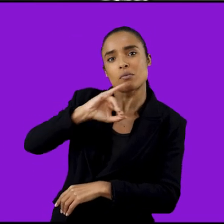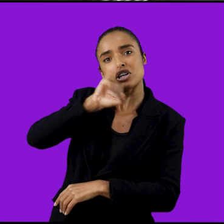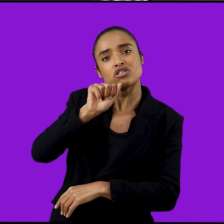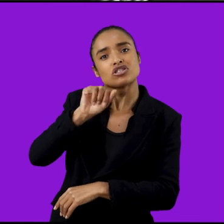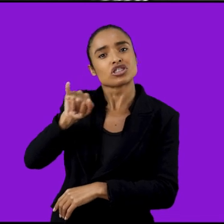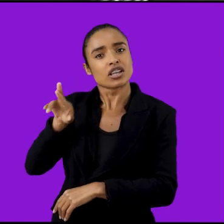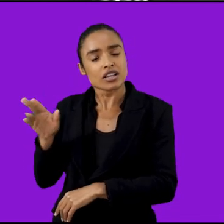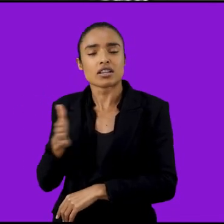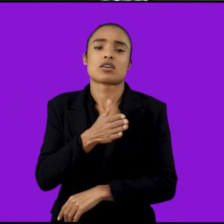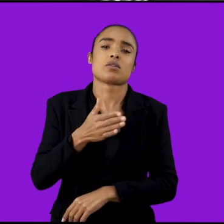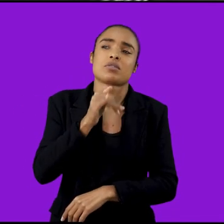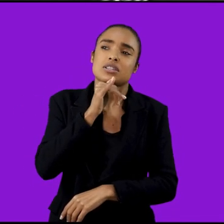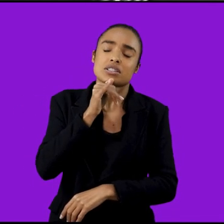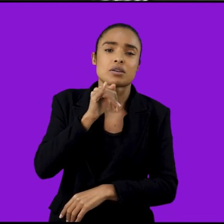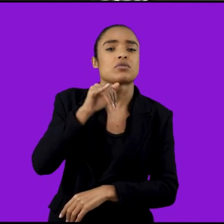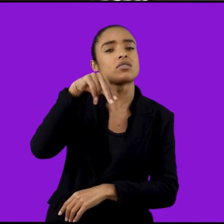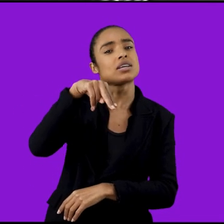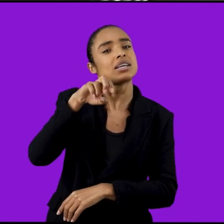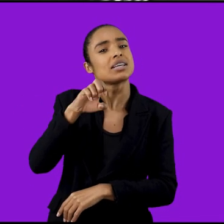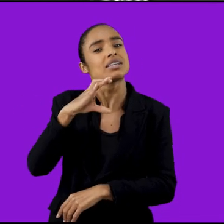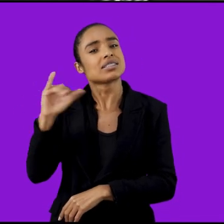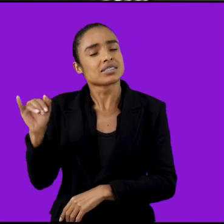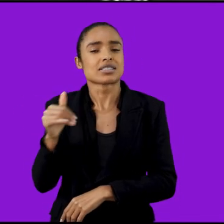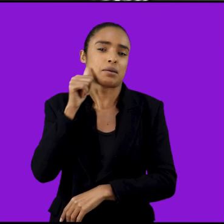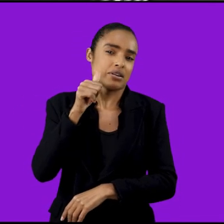também, genial. Nossa, Leci Brandão. Aprendi com muito muito muito muito.